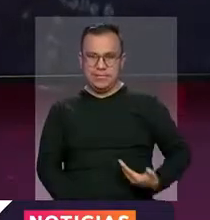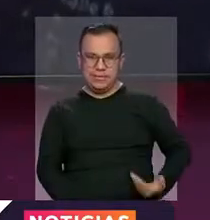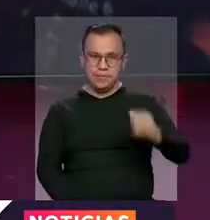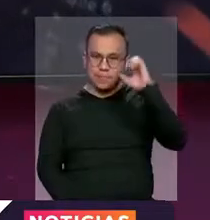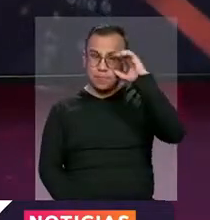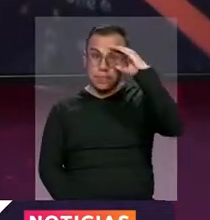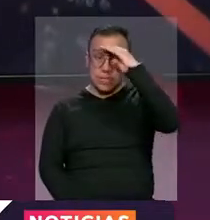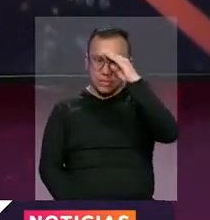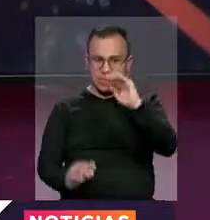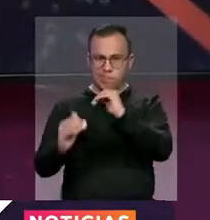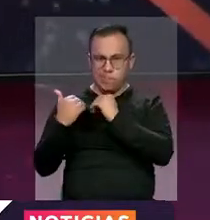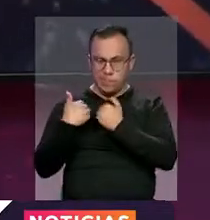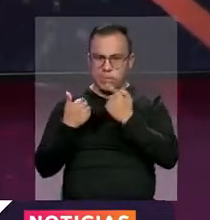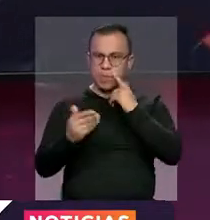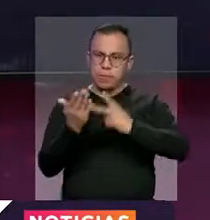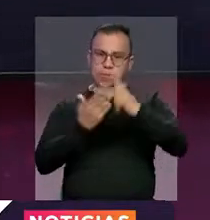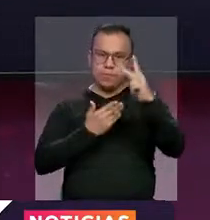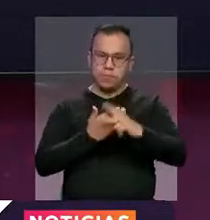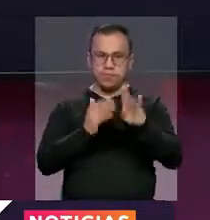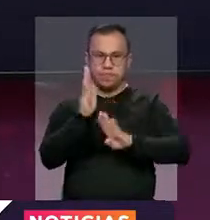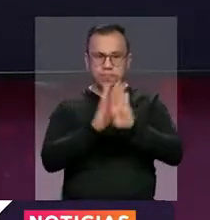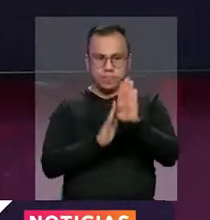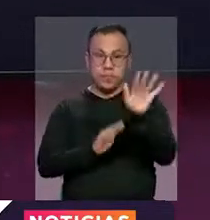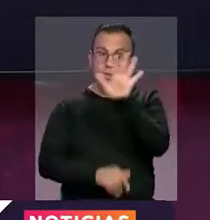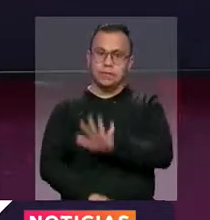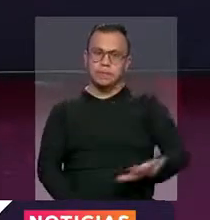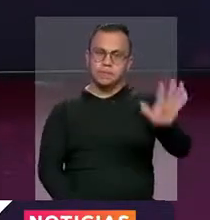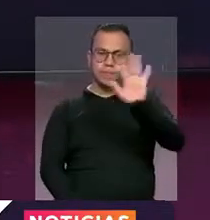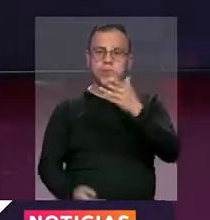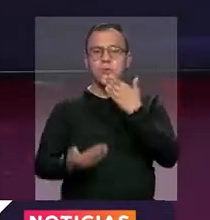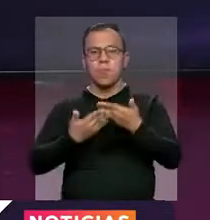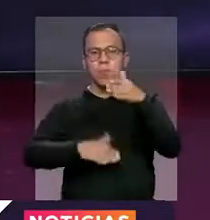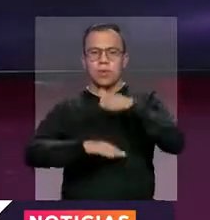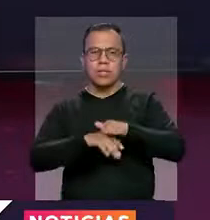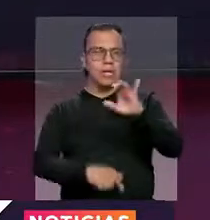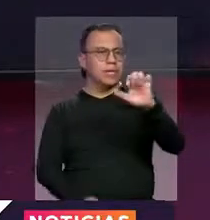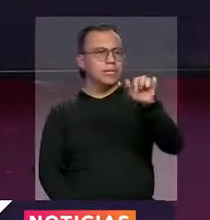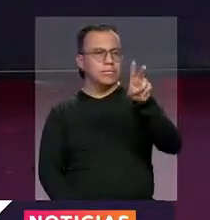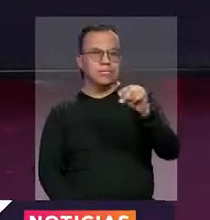A ESTA HORA 32 ALCALDES DE